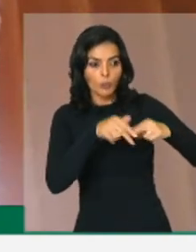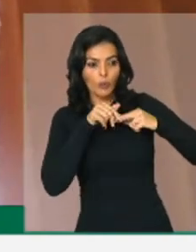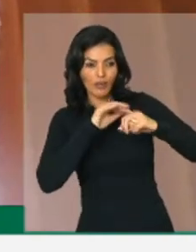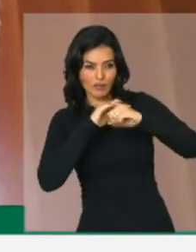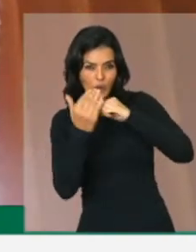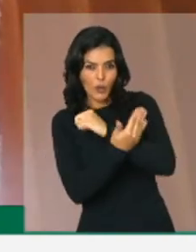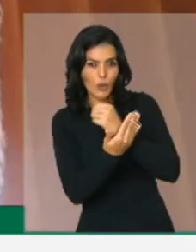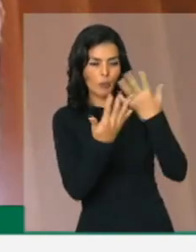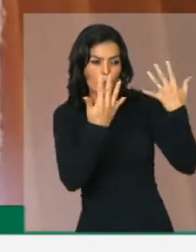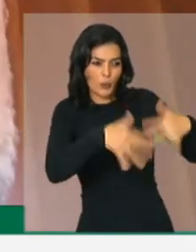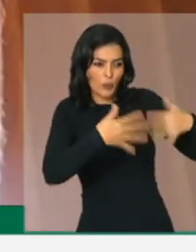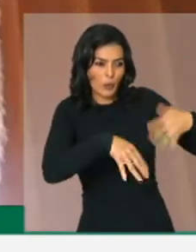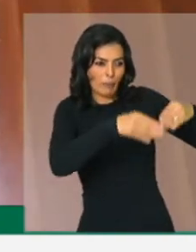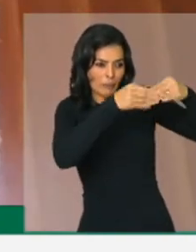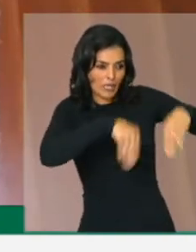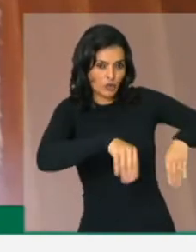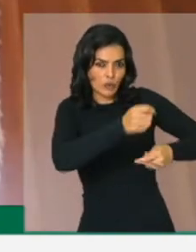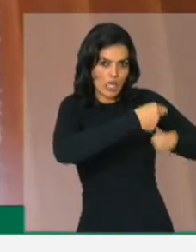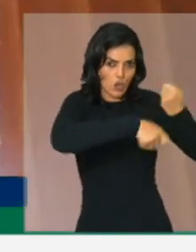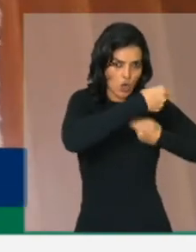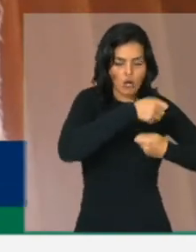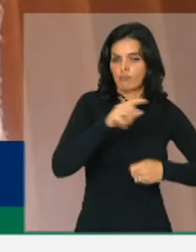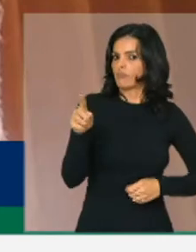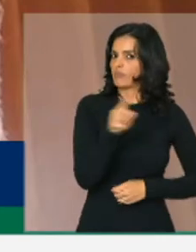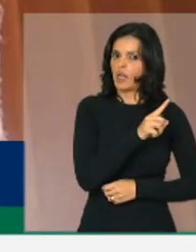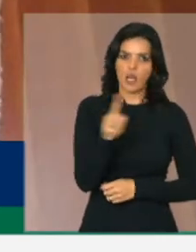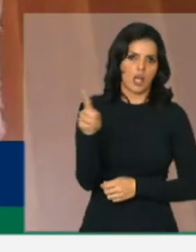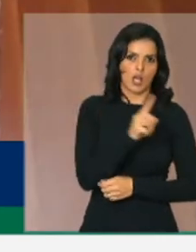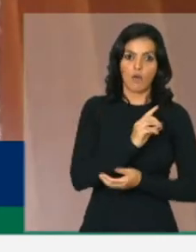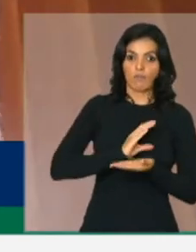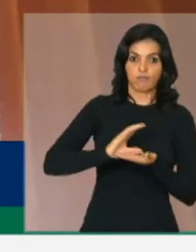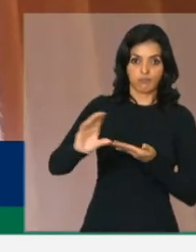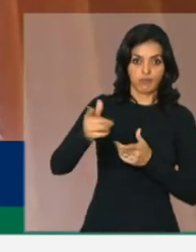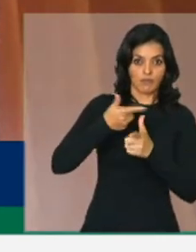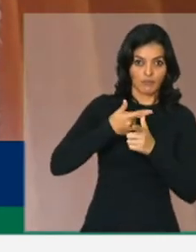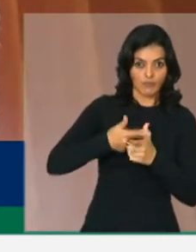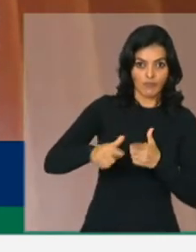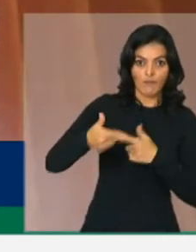NTURES, ELAS FORAM, ENTRE ASPAS, VENDIDAS PARA OS FUNDOS PÚBLICOS. O FINOR E O FINAM. PORTANTO SE APENAS 10 OU 15%